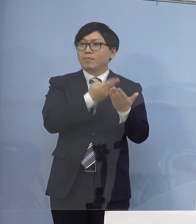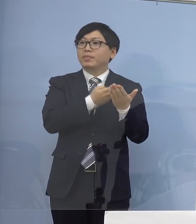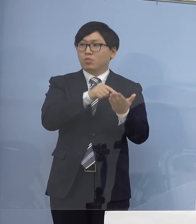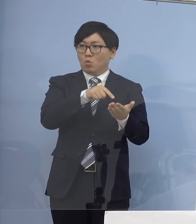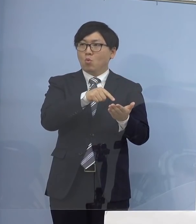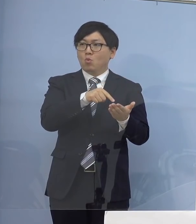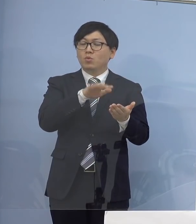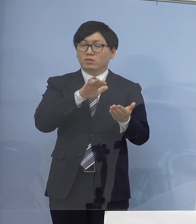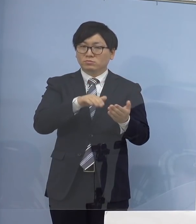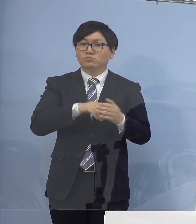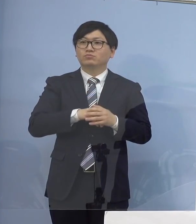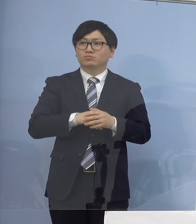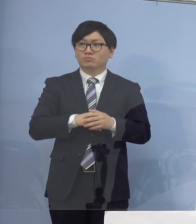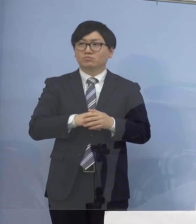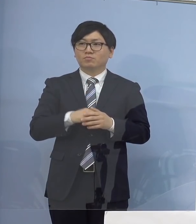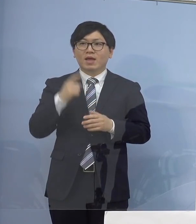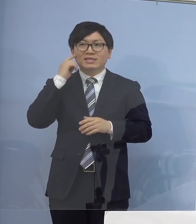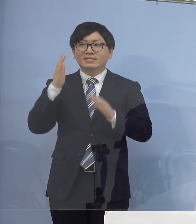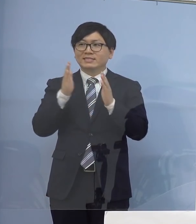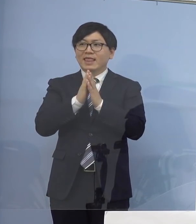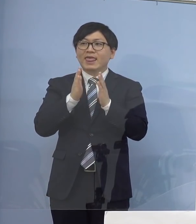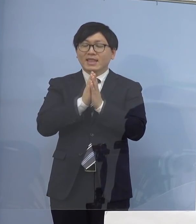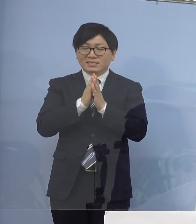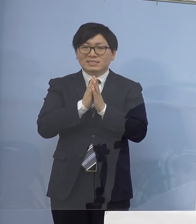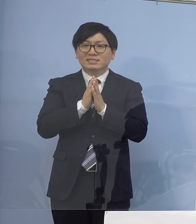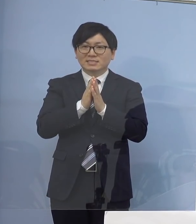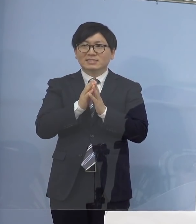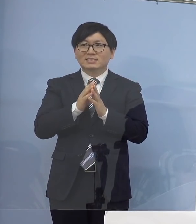ここは何と言っても そのスペシャリストな皆さん方がおられますので